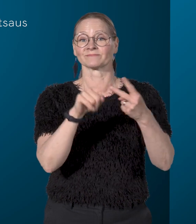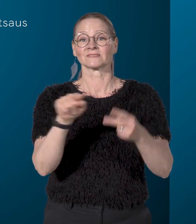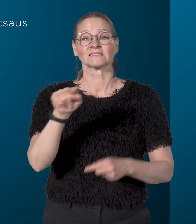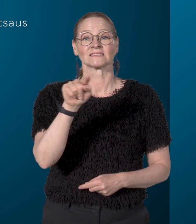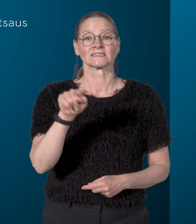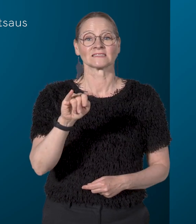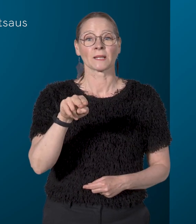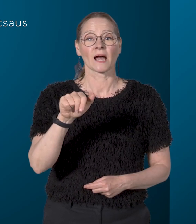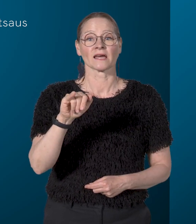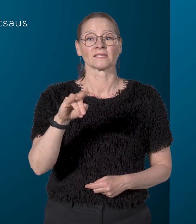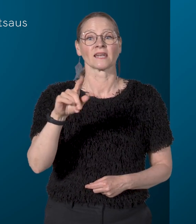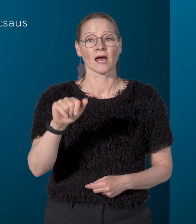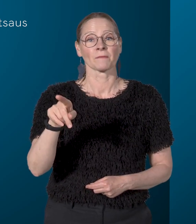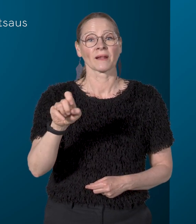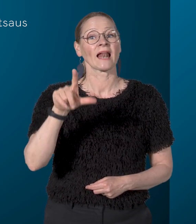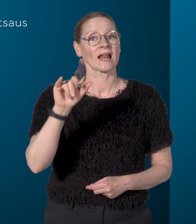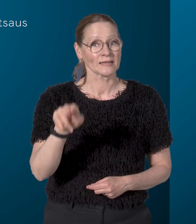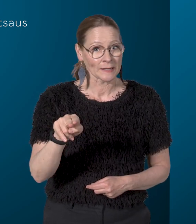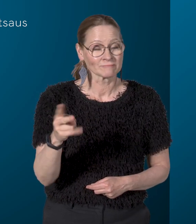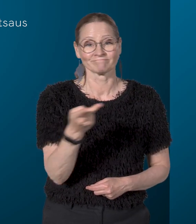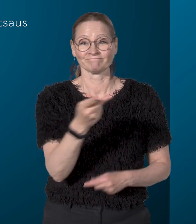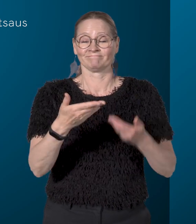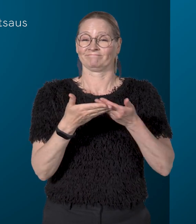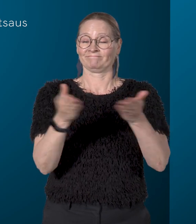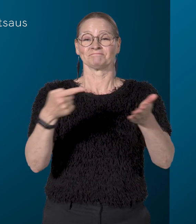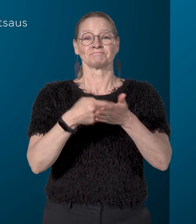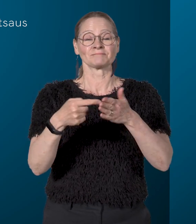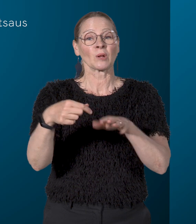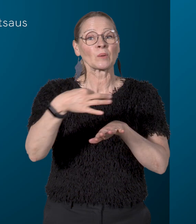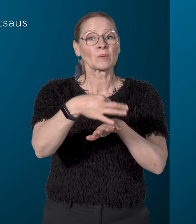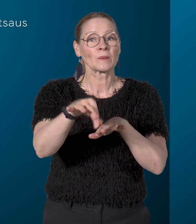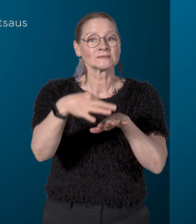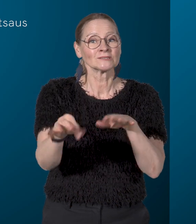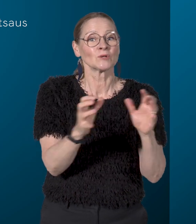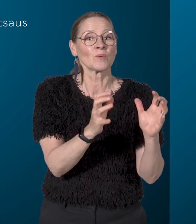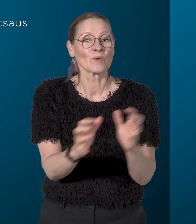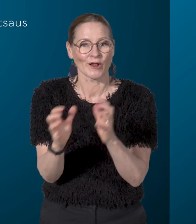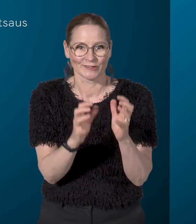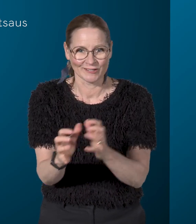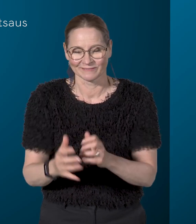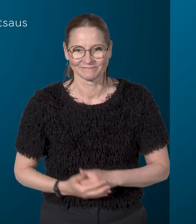ja Zinaida Pelin esityksellään Kynsihuolto.